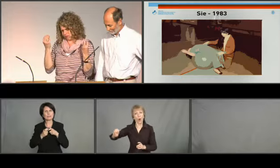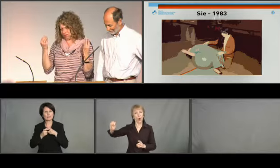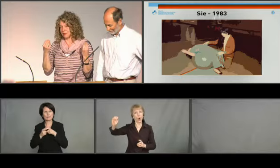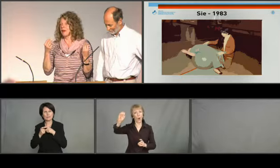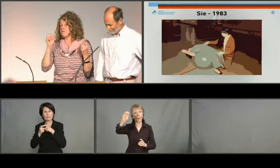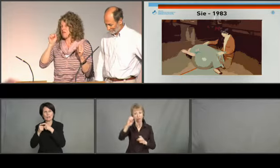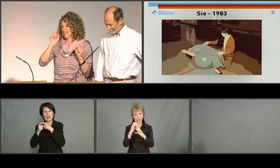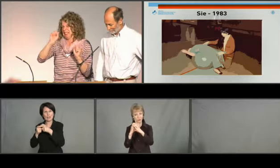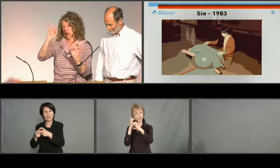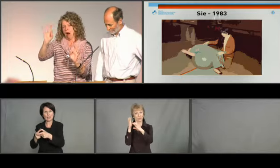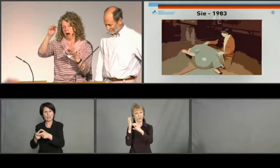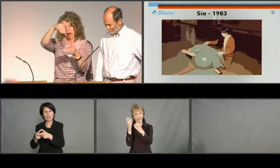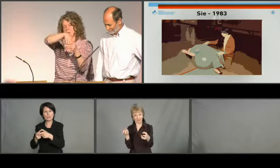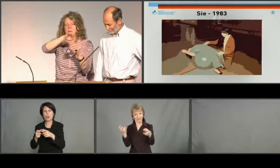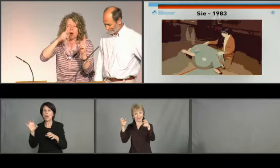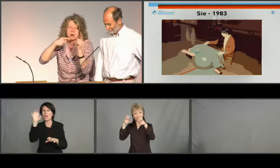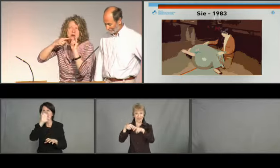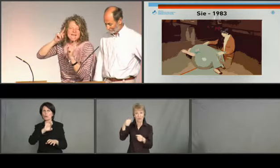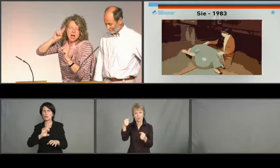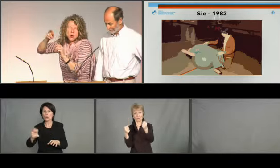alles noch anstellen könnte im Leben.